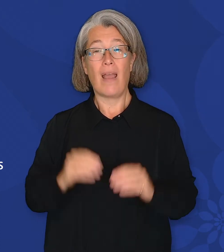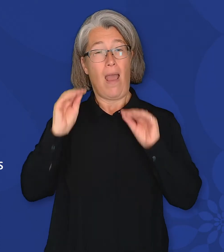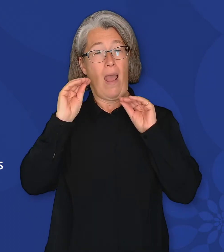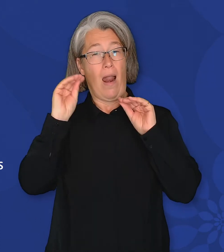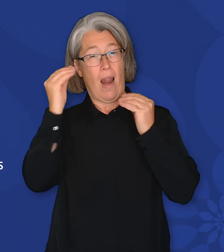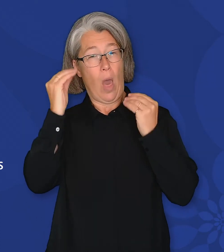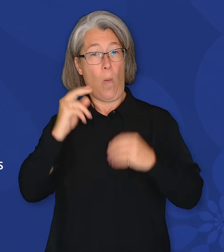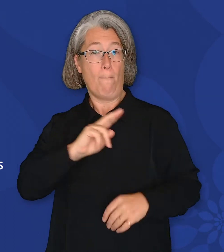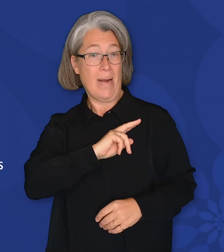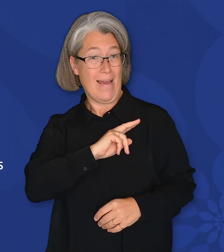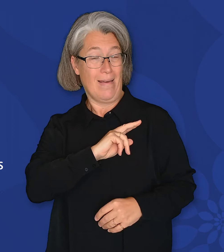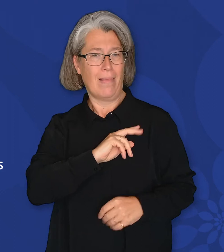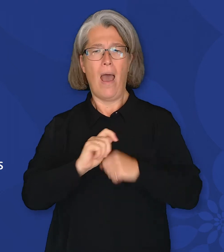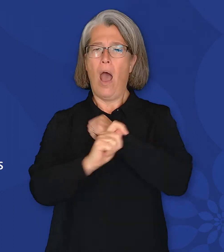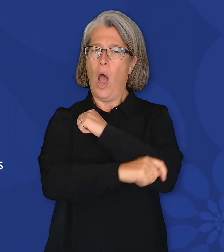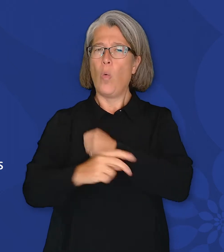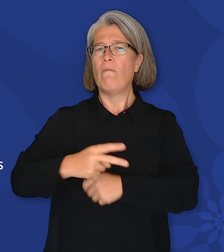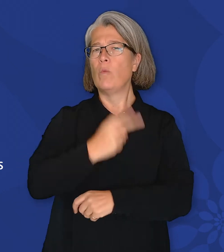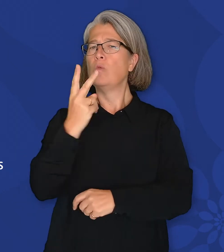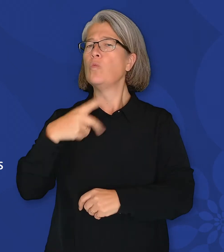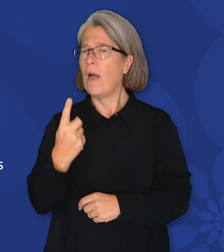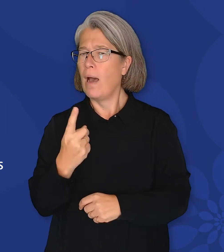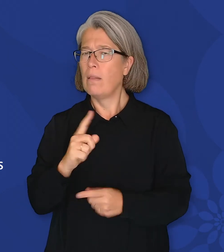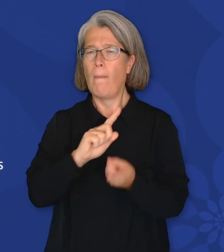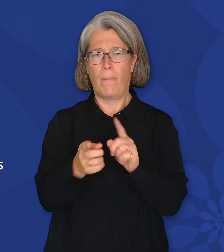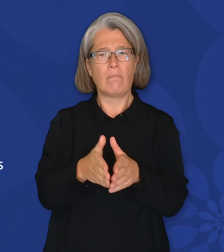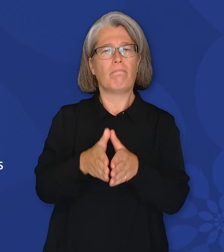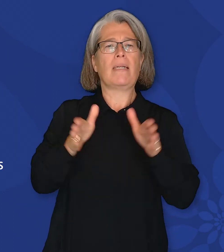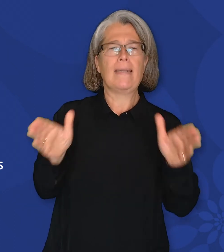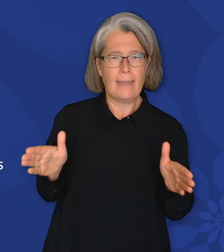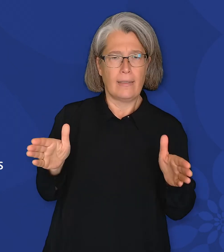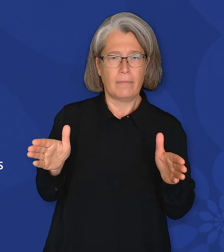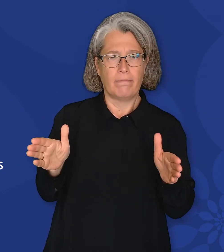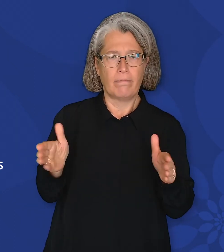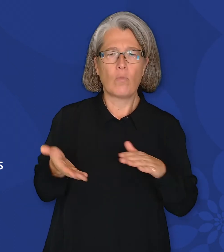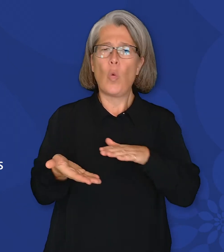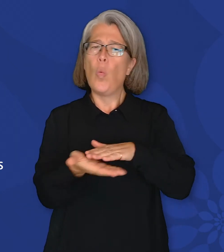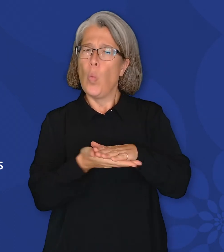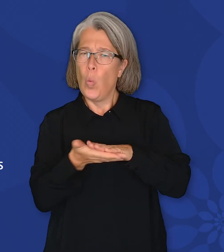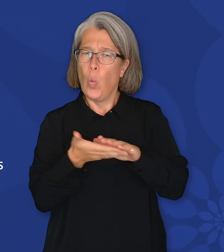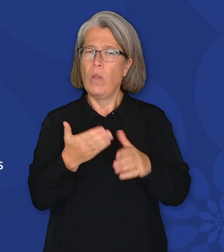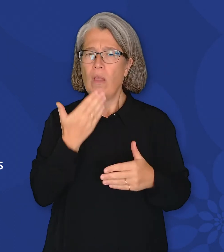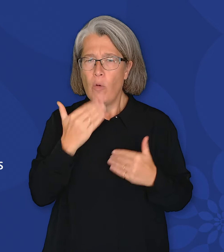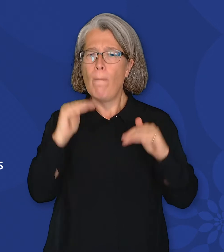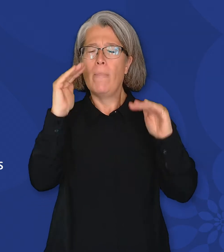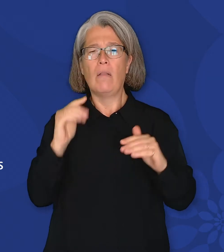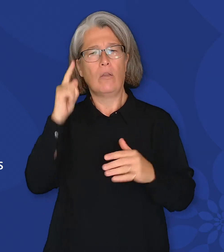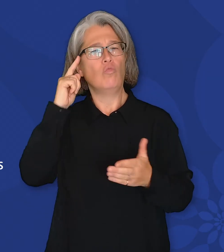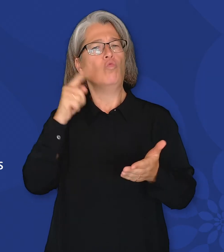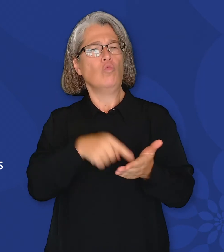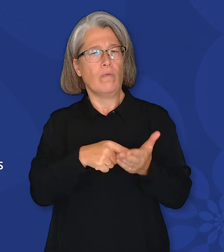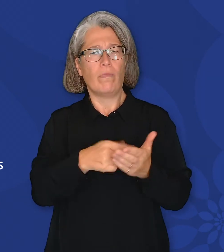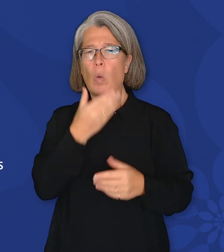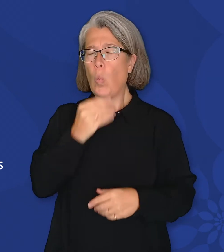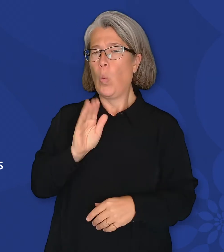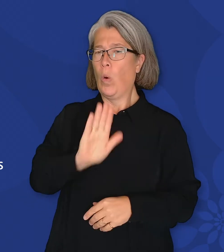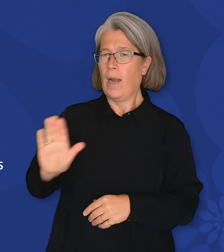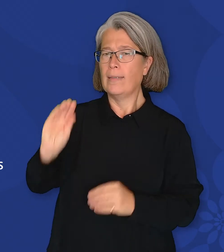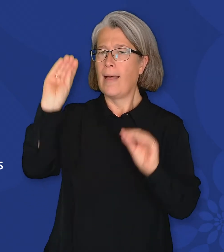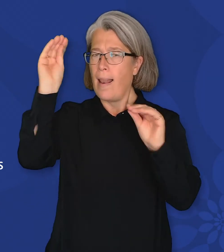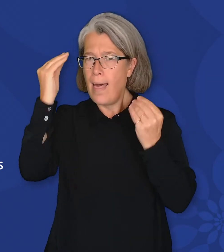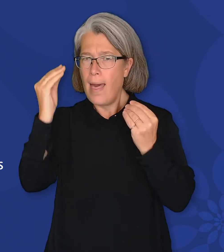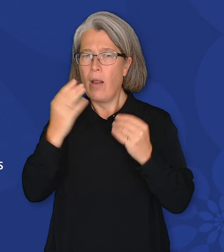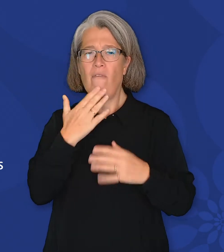Läroplikten utvidgas i augusti 2021 – förutsättningarna för ungas lärande och -